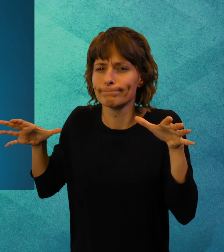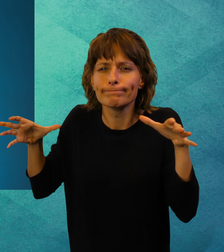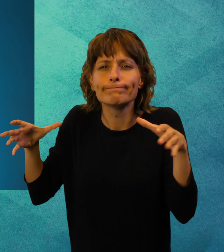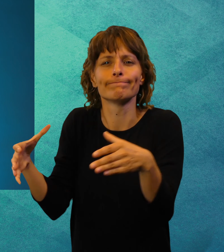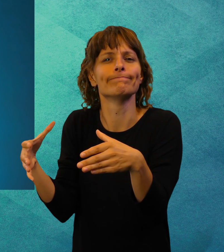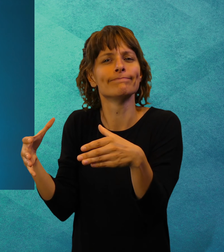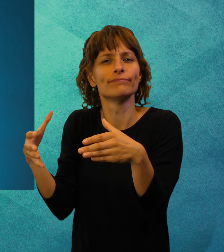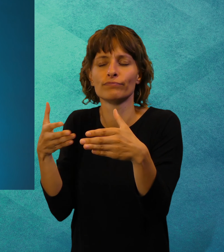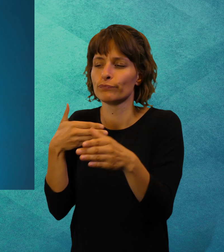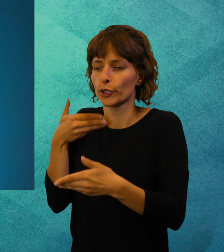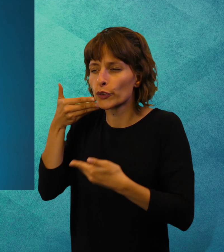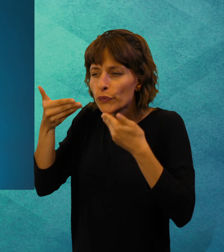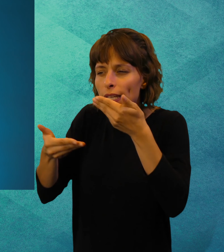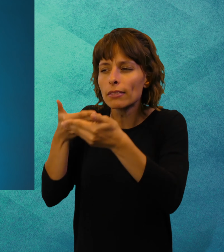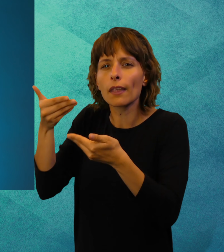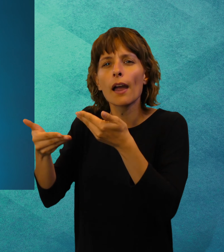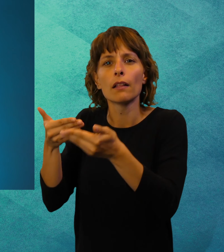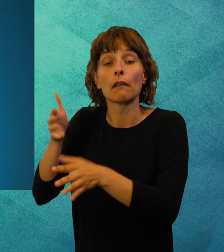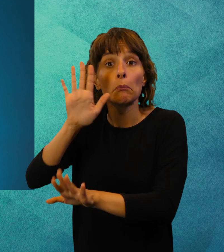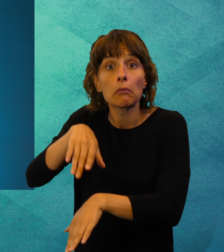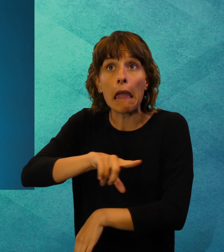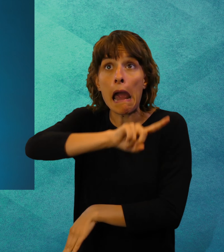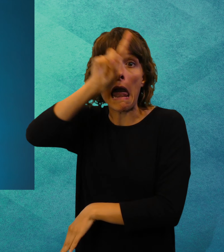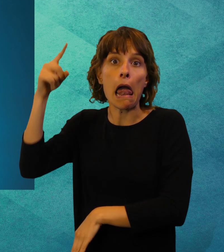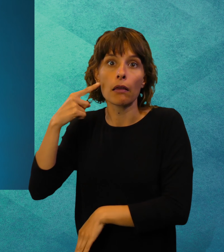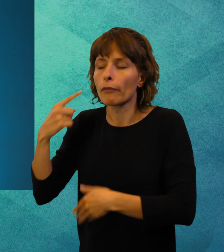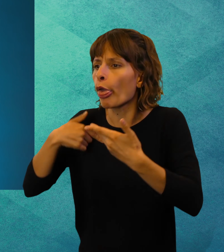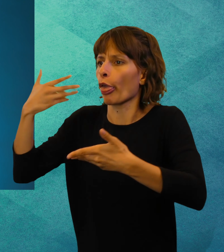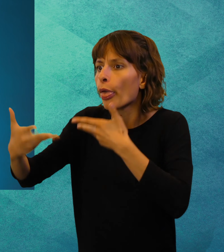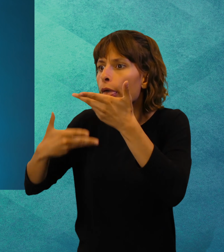samen met ze kunt zijn. Je hoeft er natuurlijk niet de hele dag over te praten. Maar als je samen bent